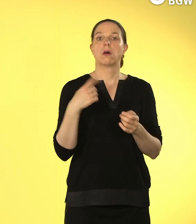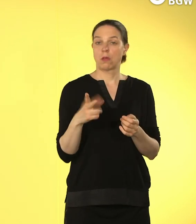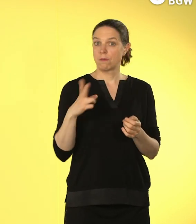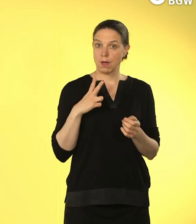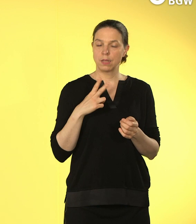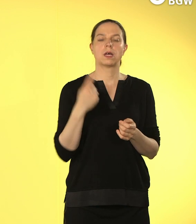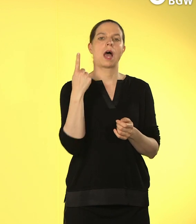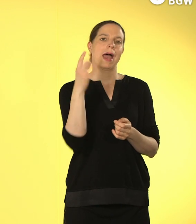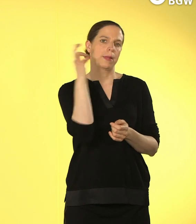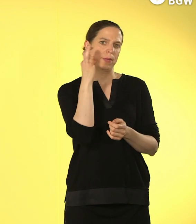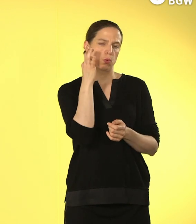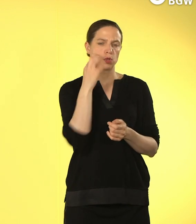Dann passiert ein Farbumschlag.